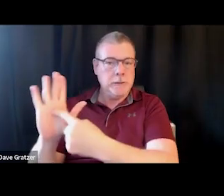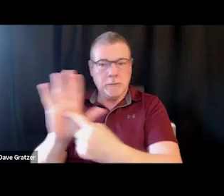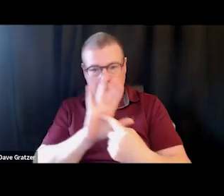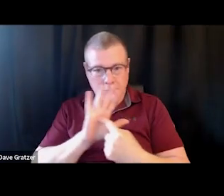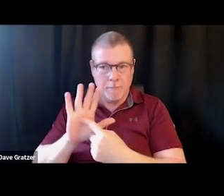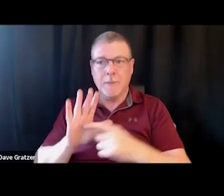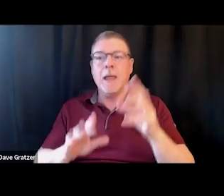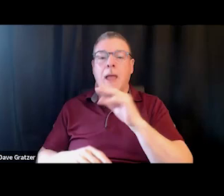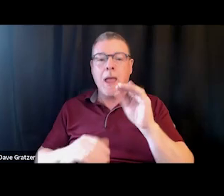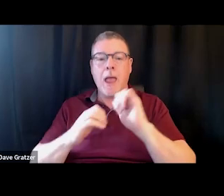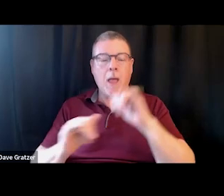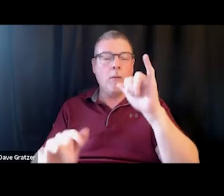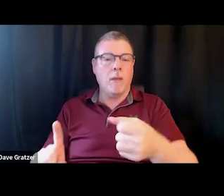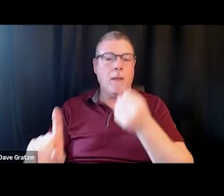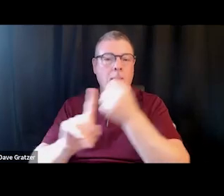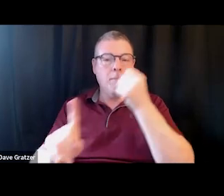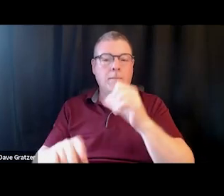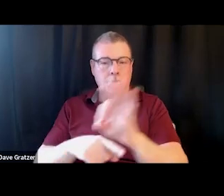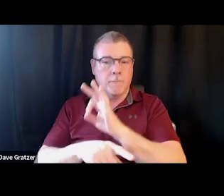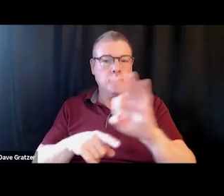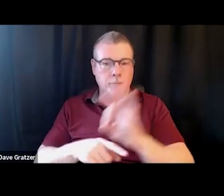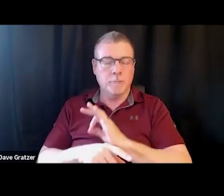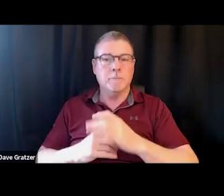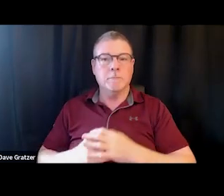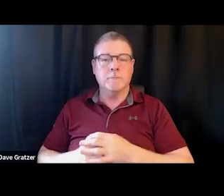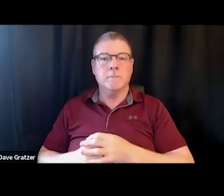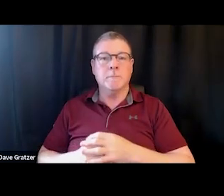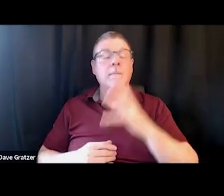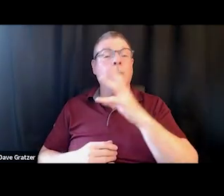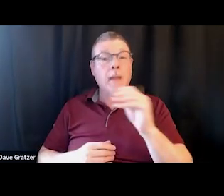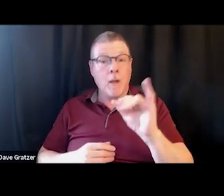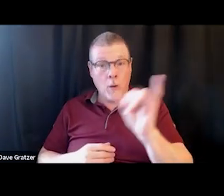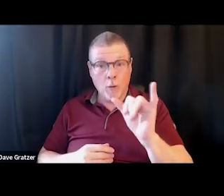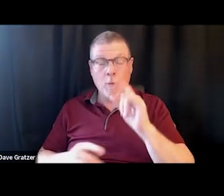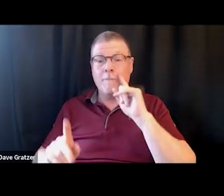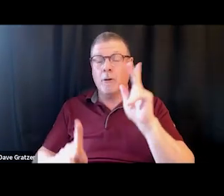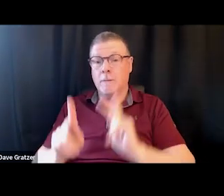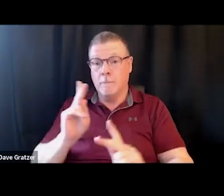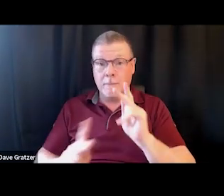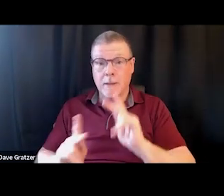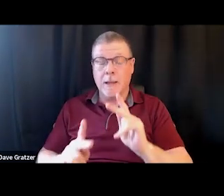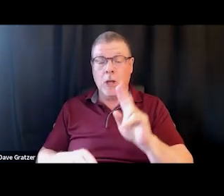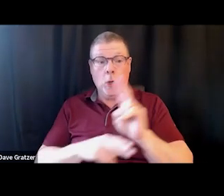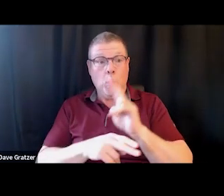y cómo eso impacta el funcionamiento general. También, si han llegado a ustedes con SOAR, es probable que se presenten